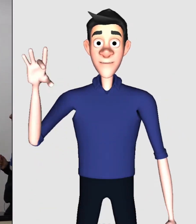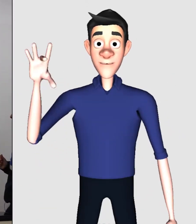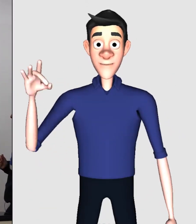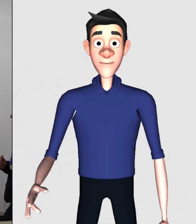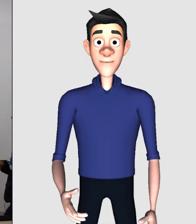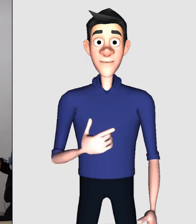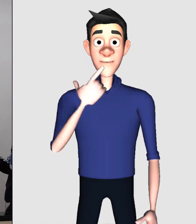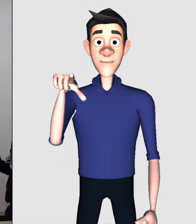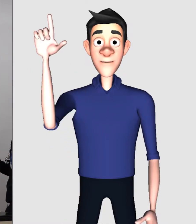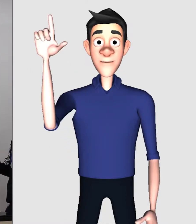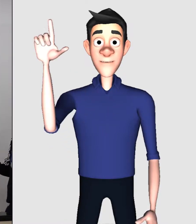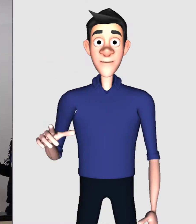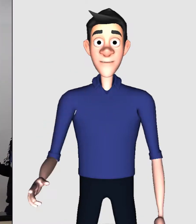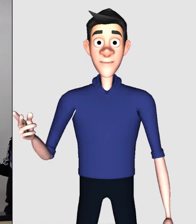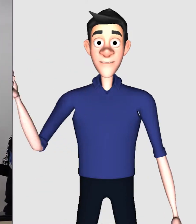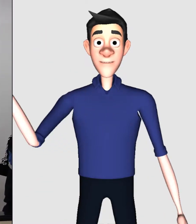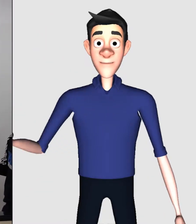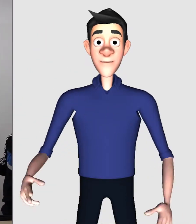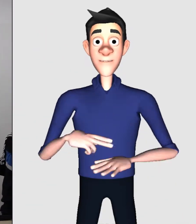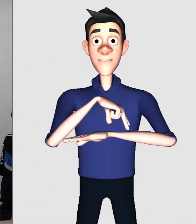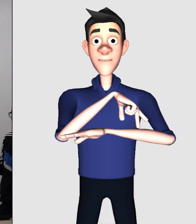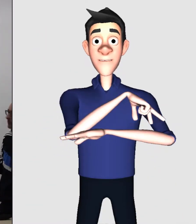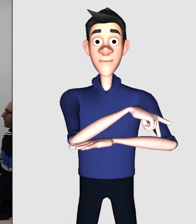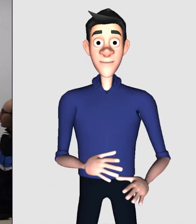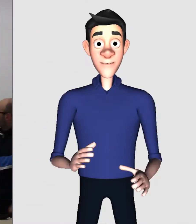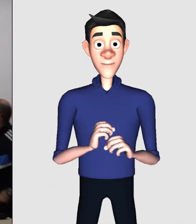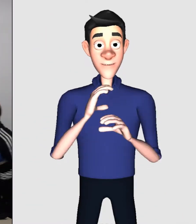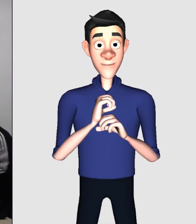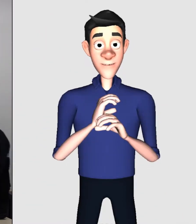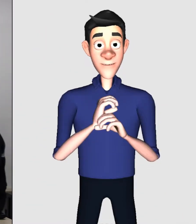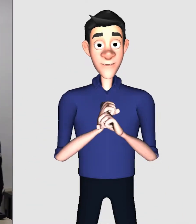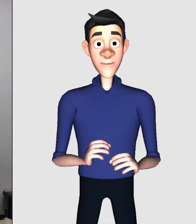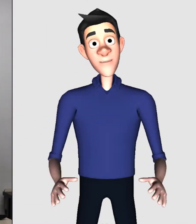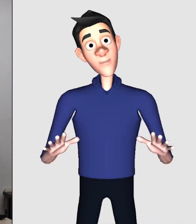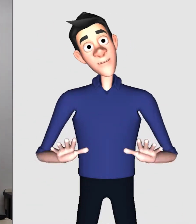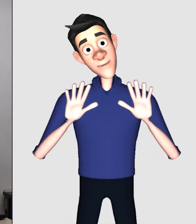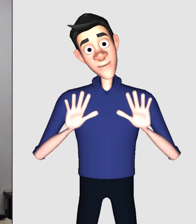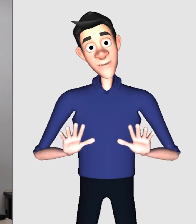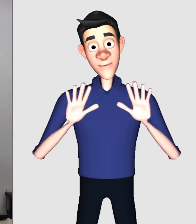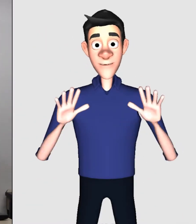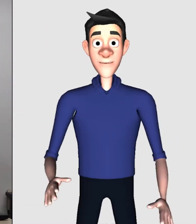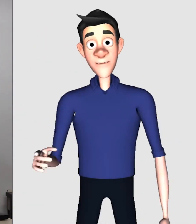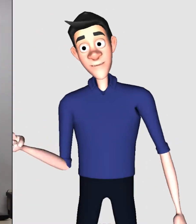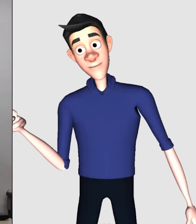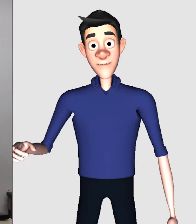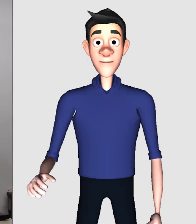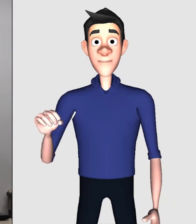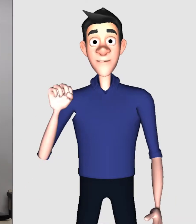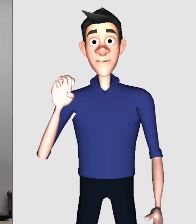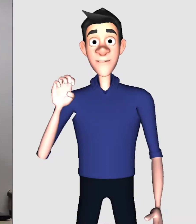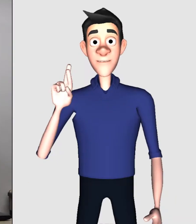Se quisermos escrever a resposta total do problema Precisamos lembrar que ela vai ser algo assim